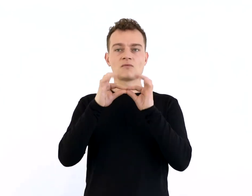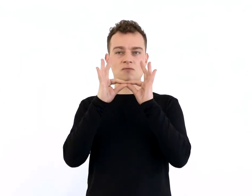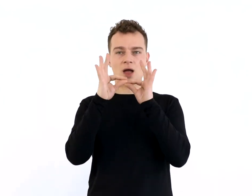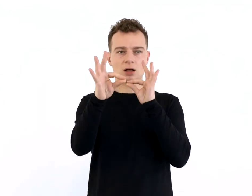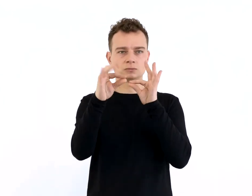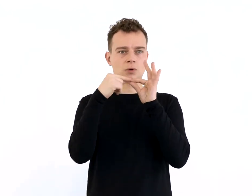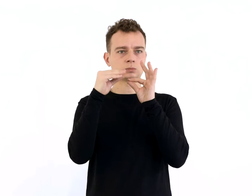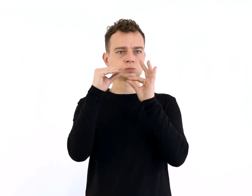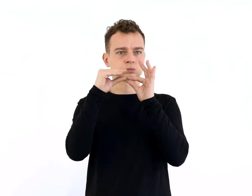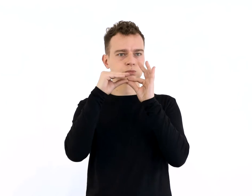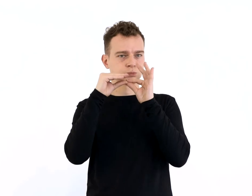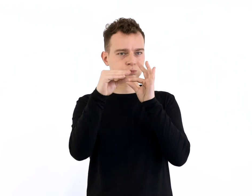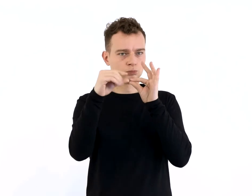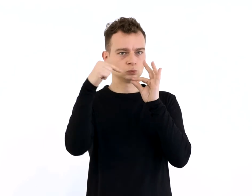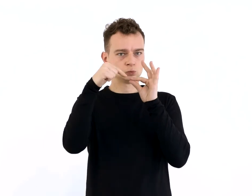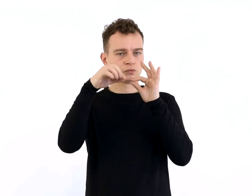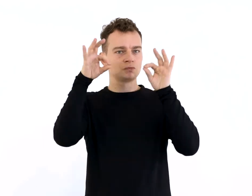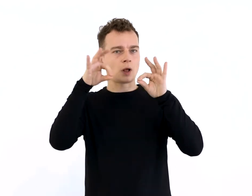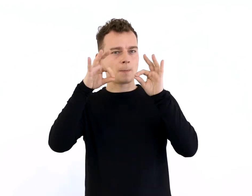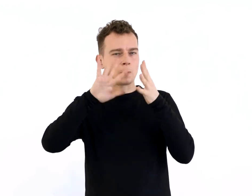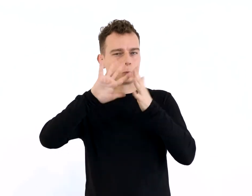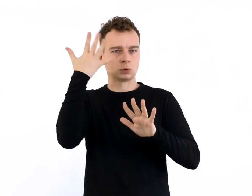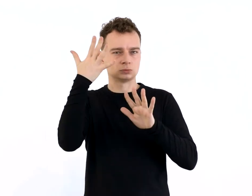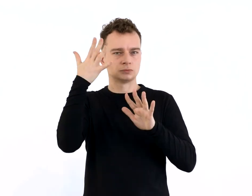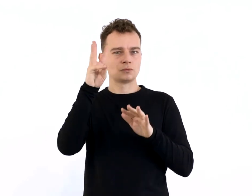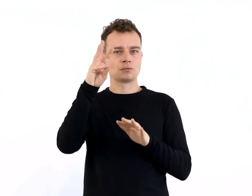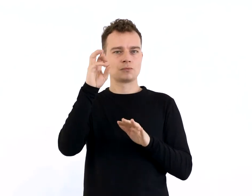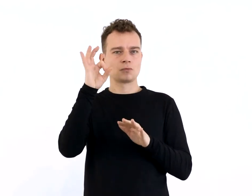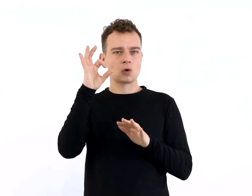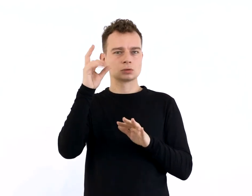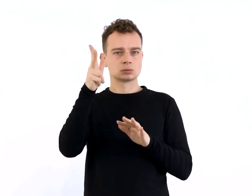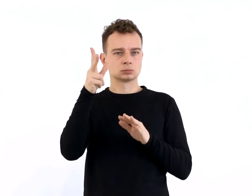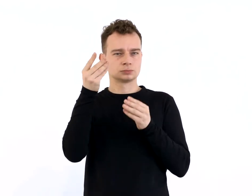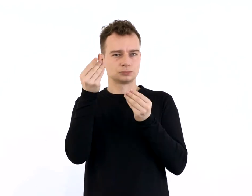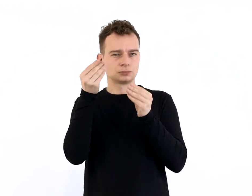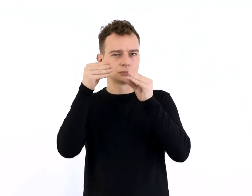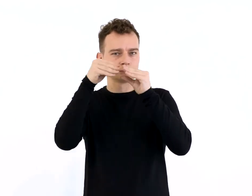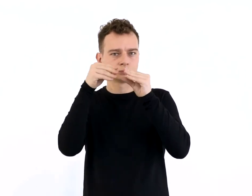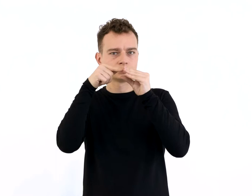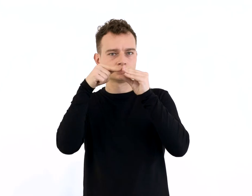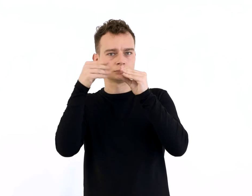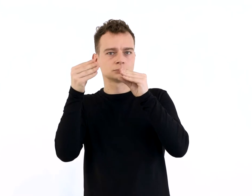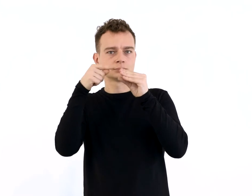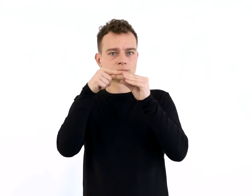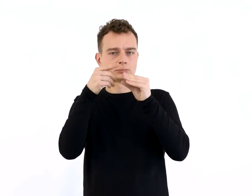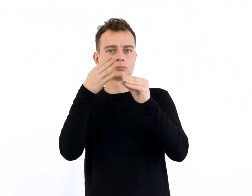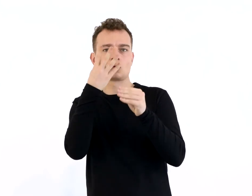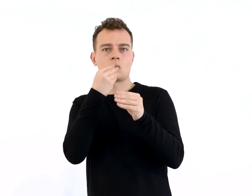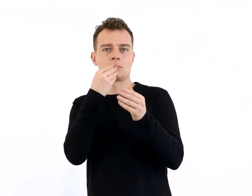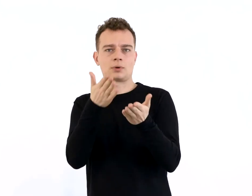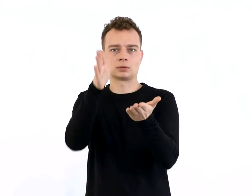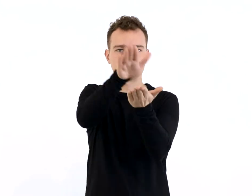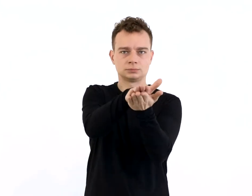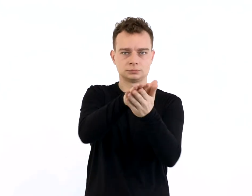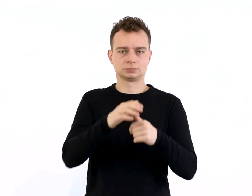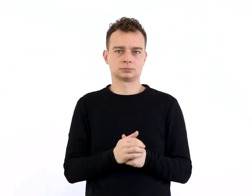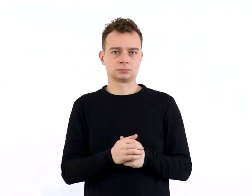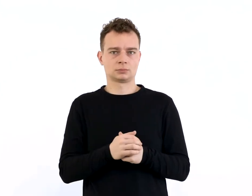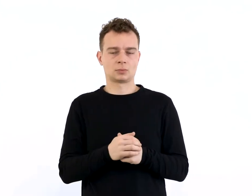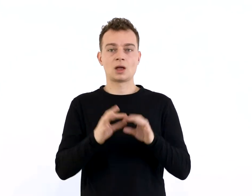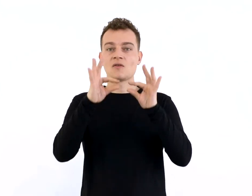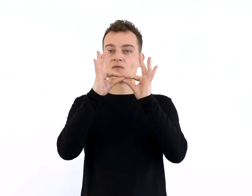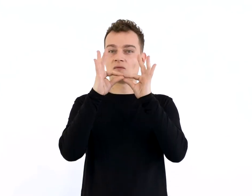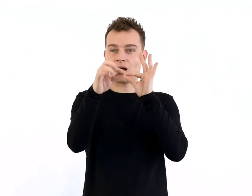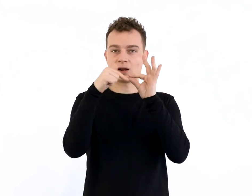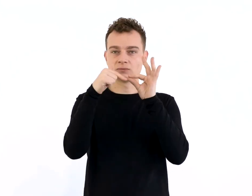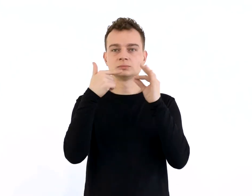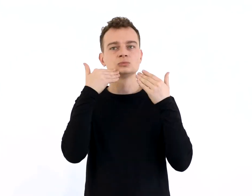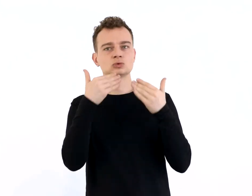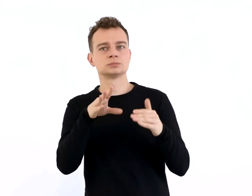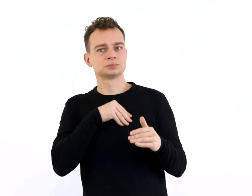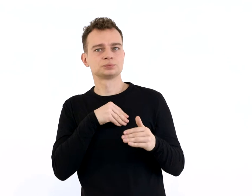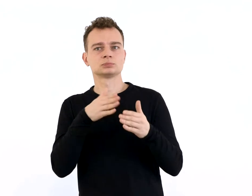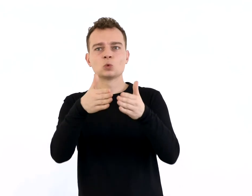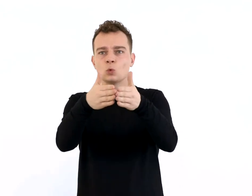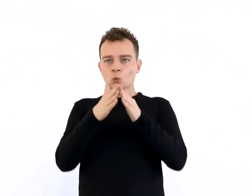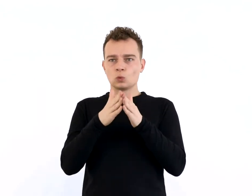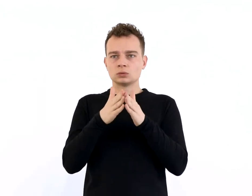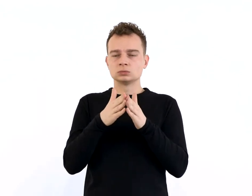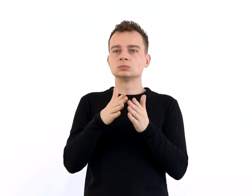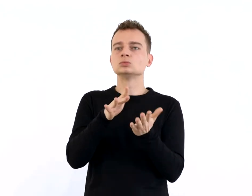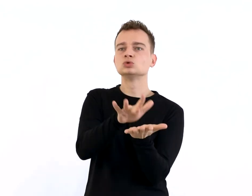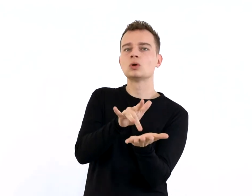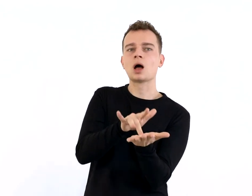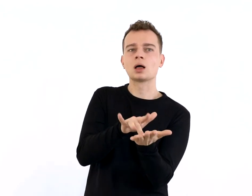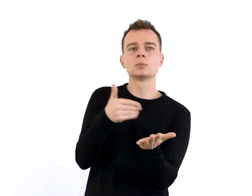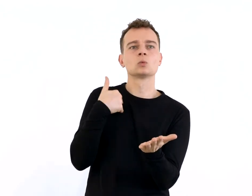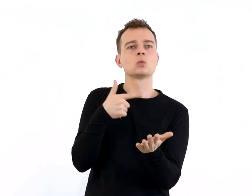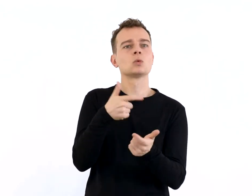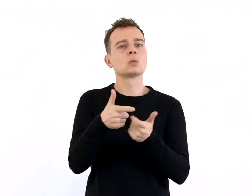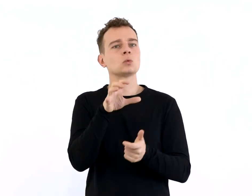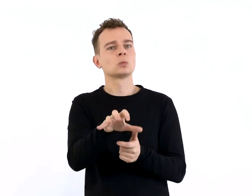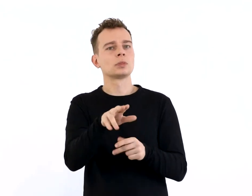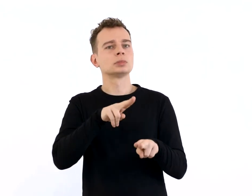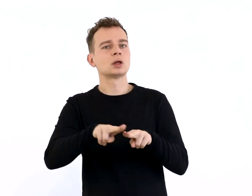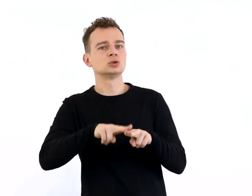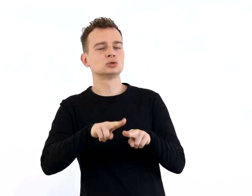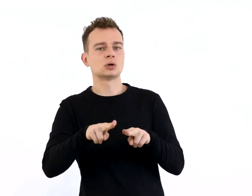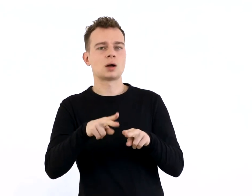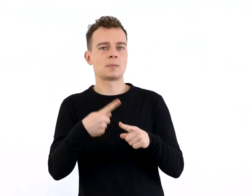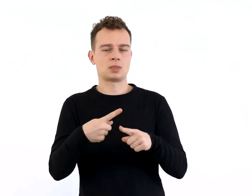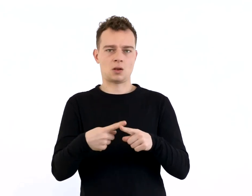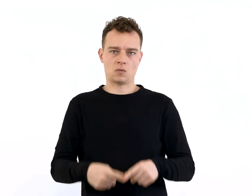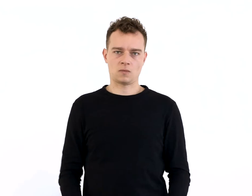Na obraz nakładano grubą warstwę błyszczącej farby woskowej, która miała ukryć ślady po metalowych narzędziach.